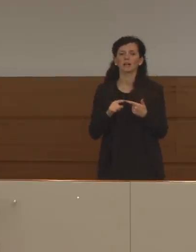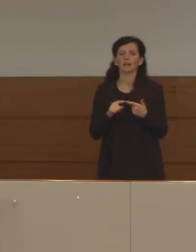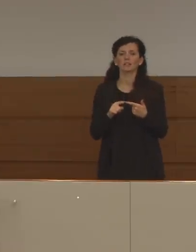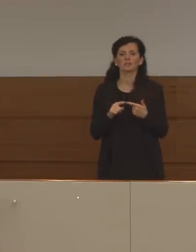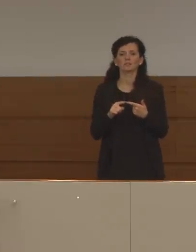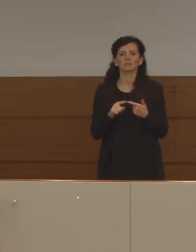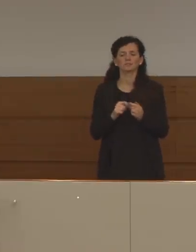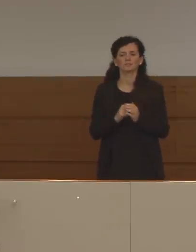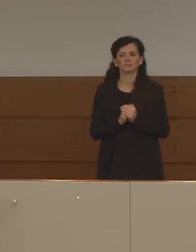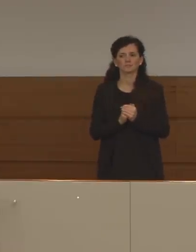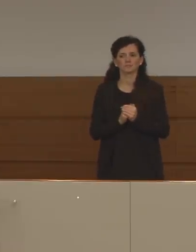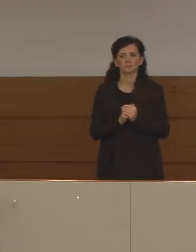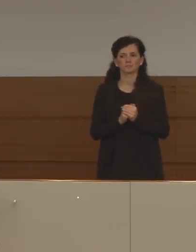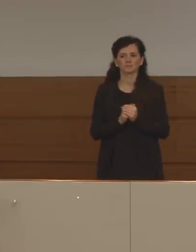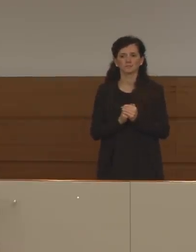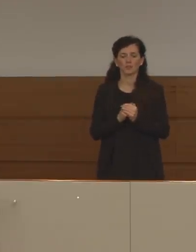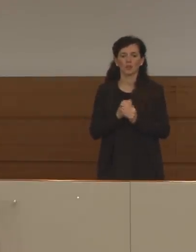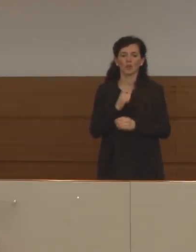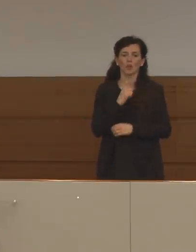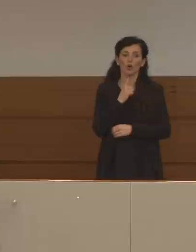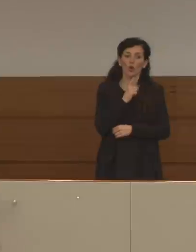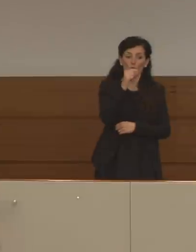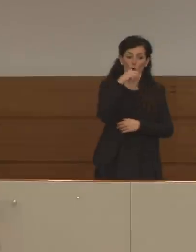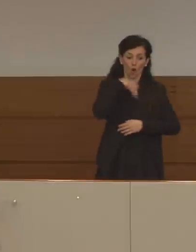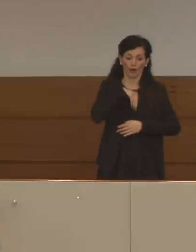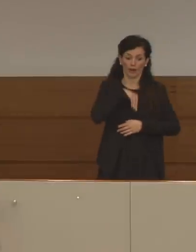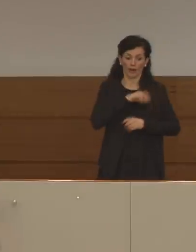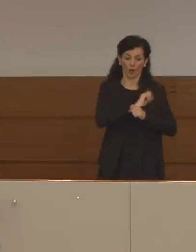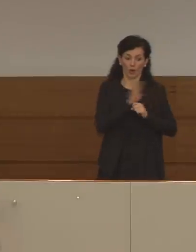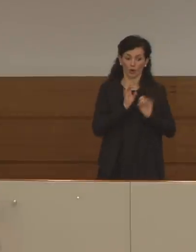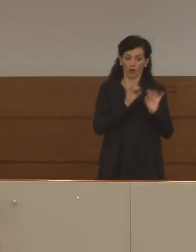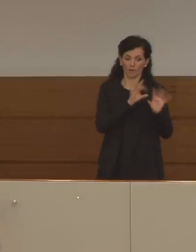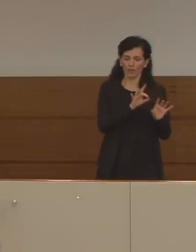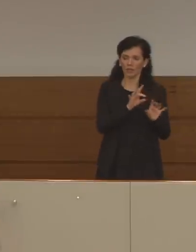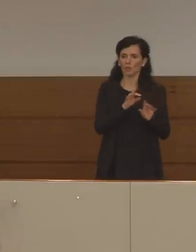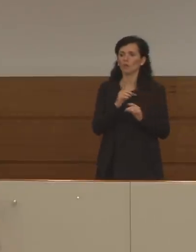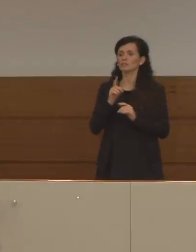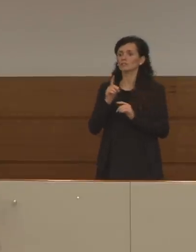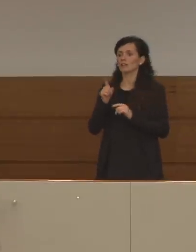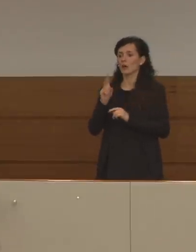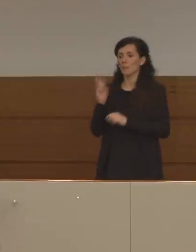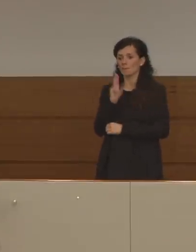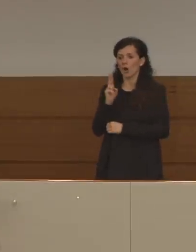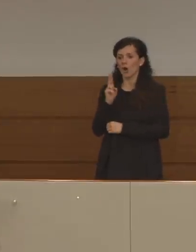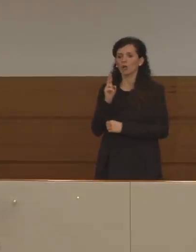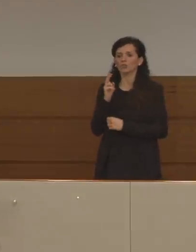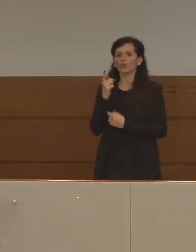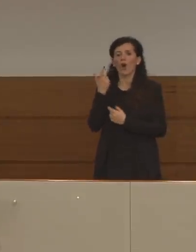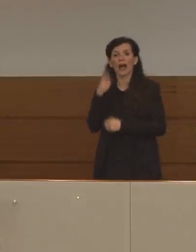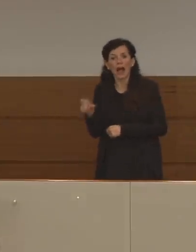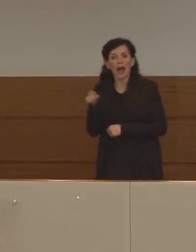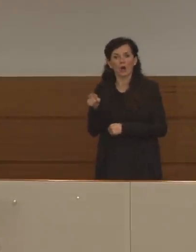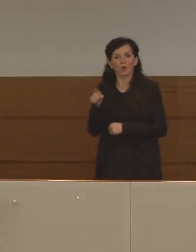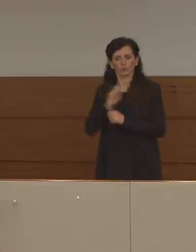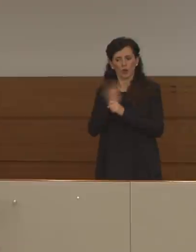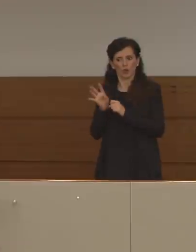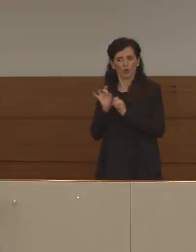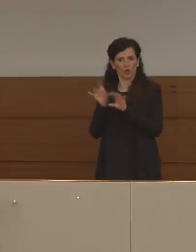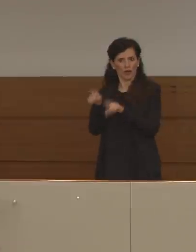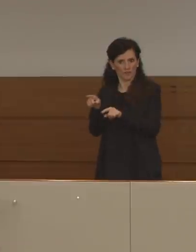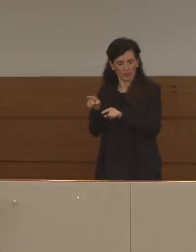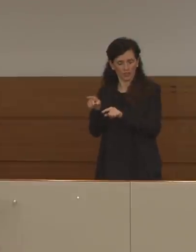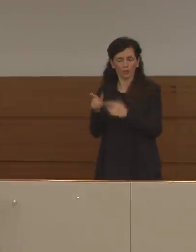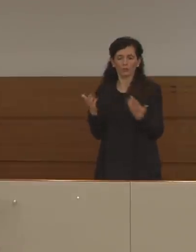con o per, esatto è molto difficile dire la reale causa cioè nel senso che